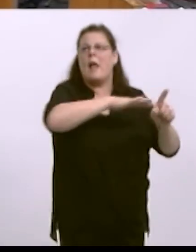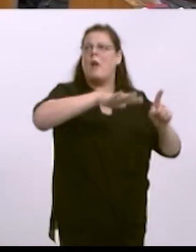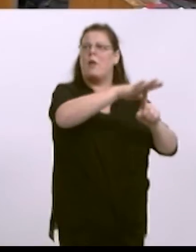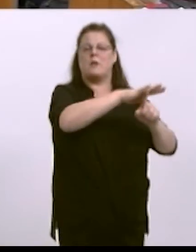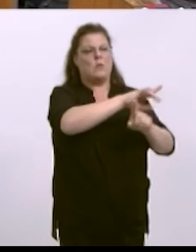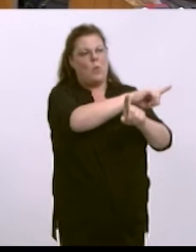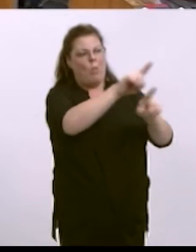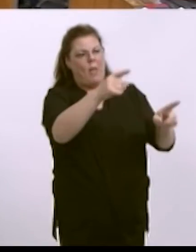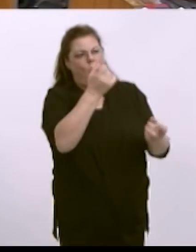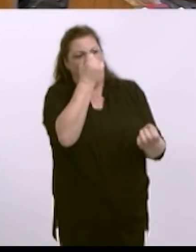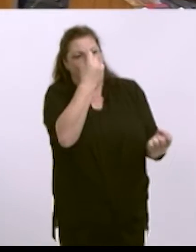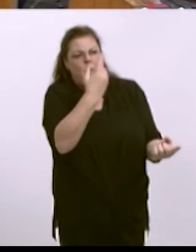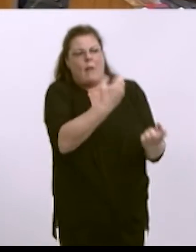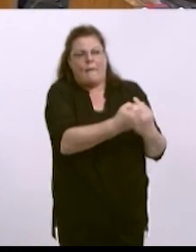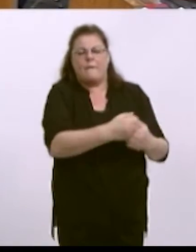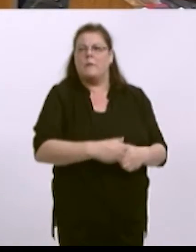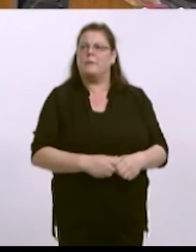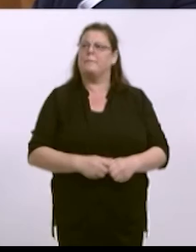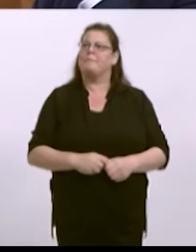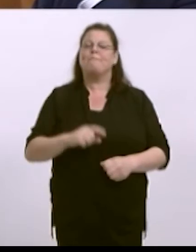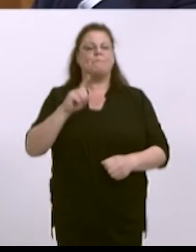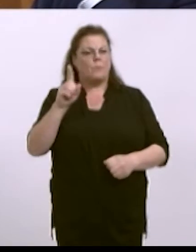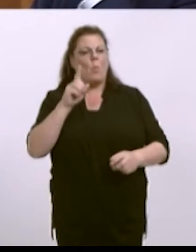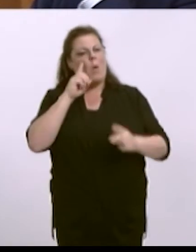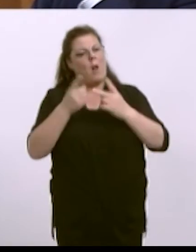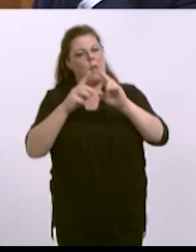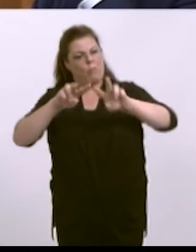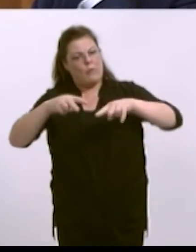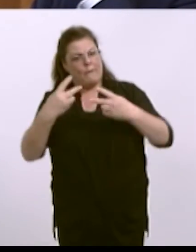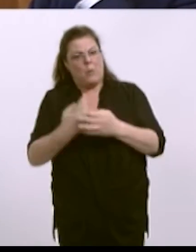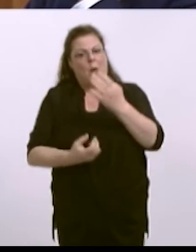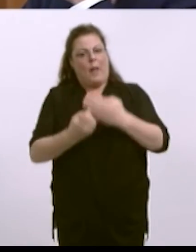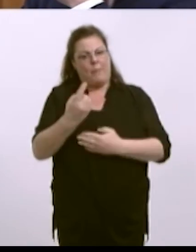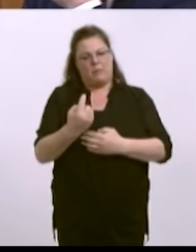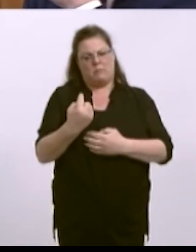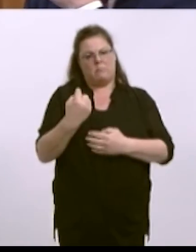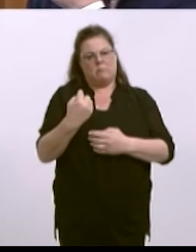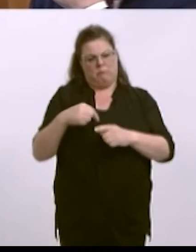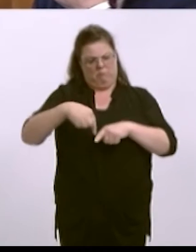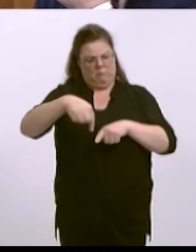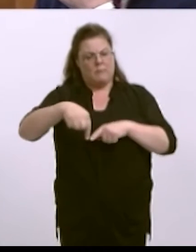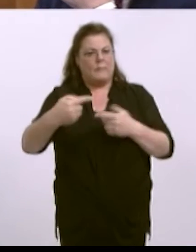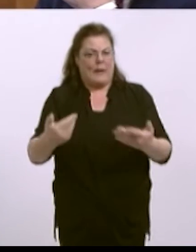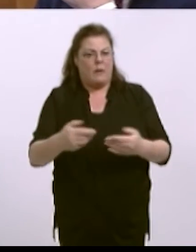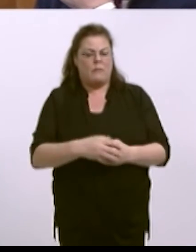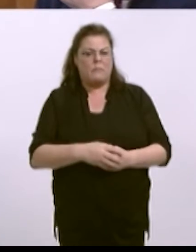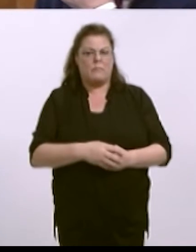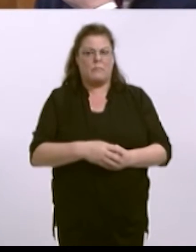yn mynd i gymryd lle yn ystod yr hydref er mwyn gweld pa fath o lwybr sydd ar gael inni